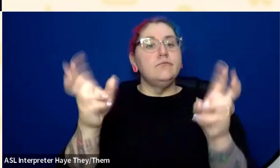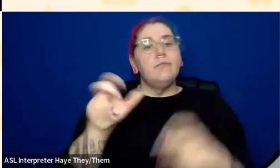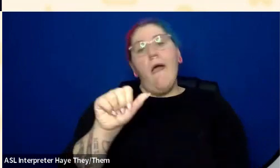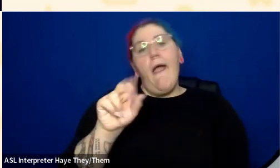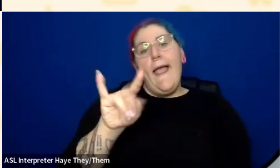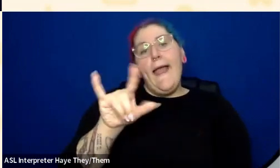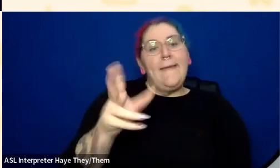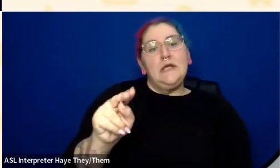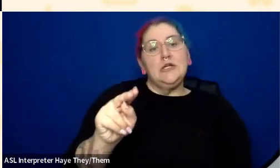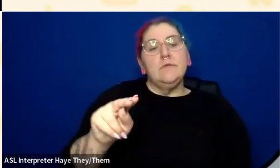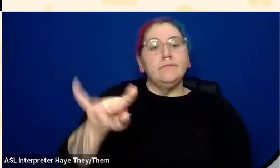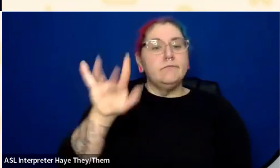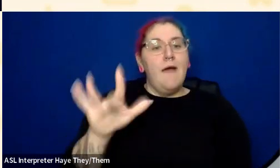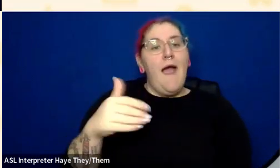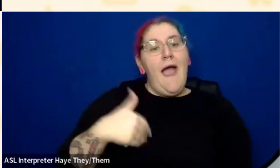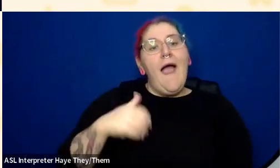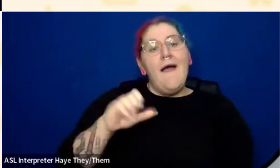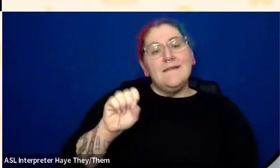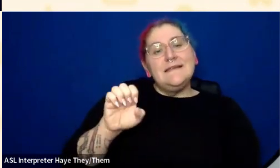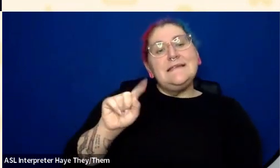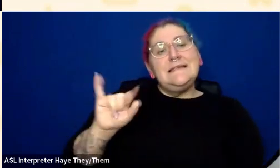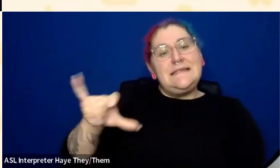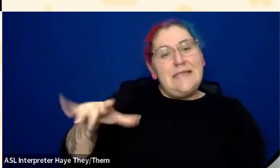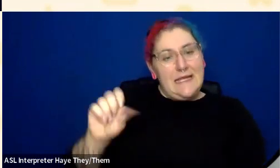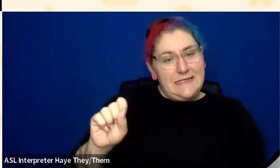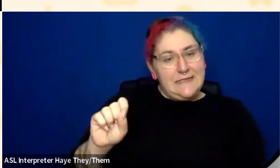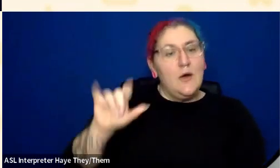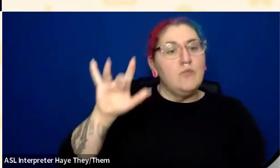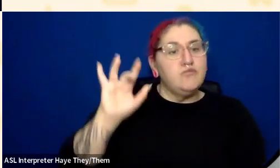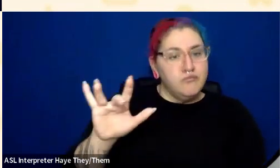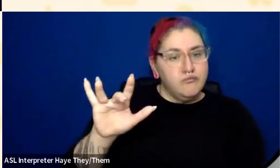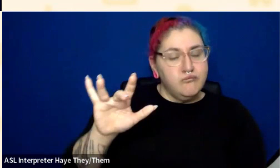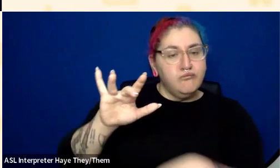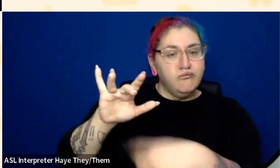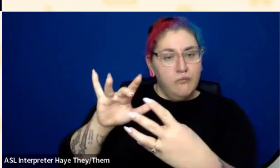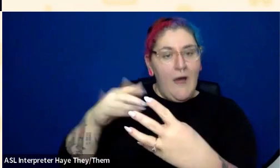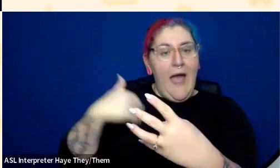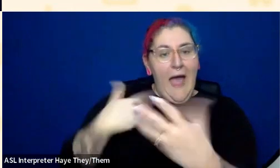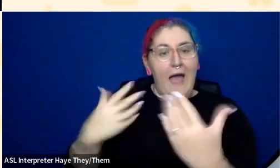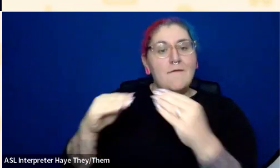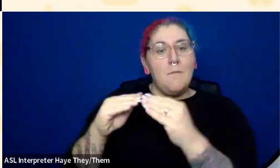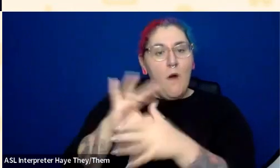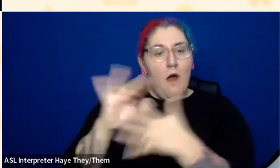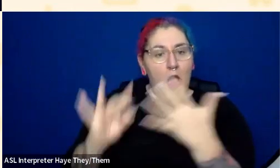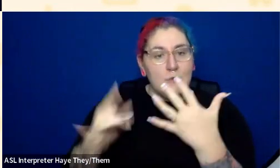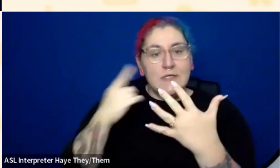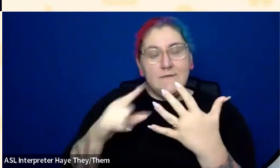Haces clic ahí y aparecen los detalles de la animación. Y luego hay un elemento aquí debajo de la información que dice, marcos,